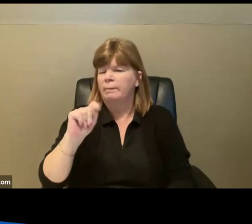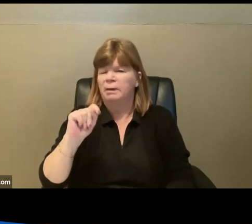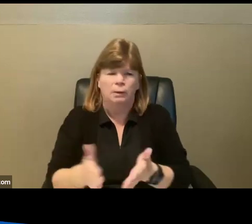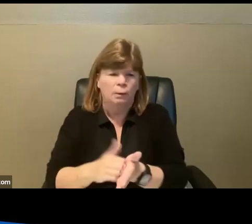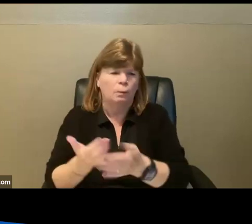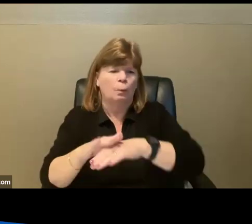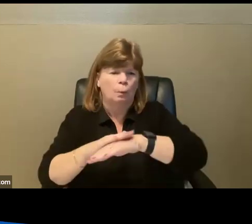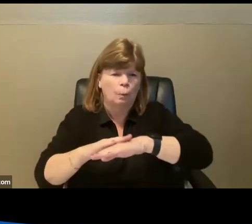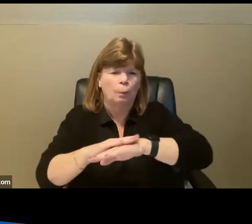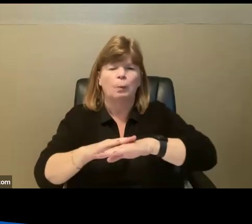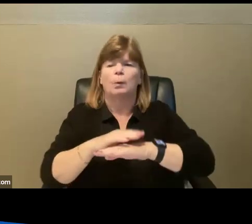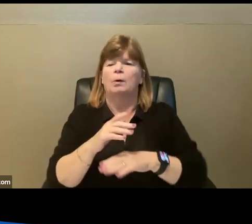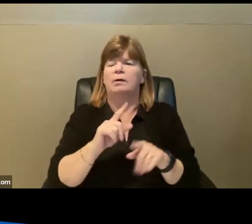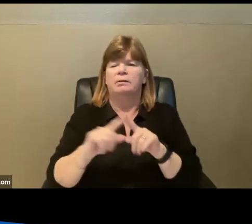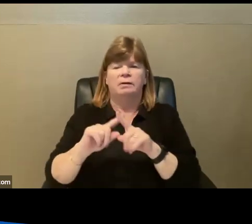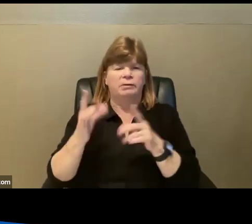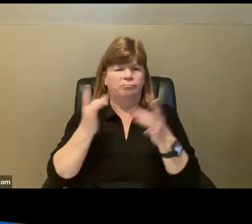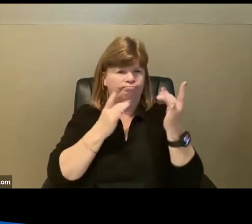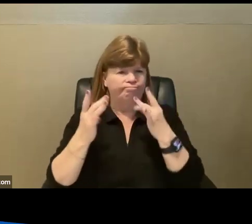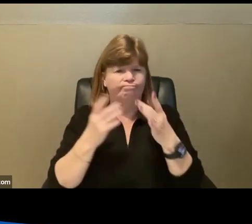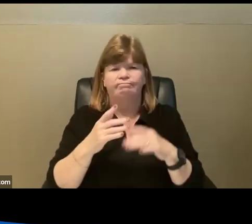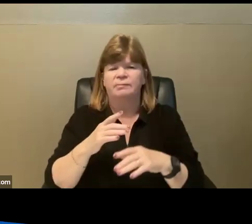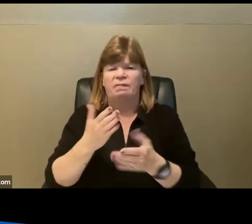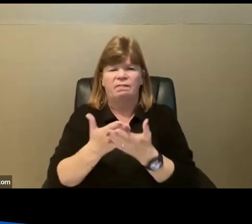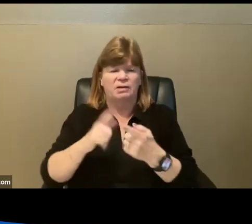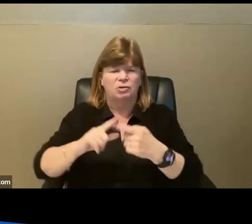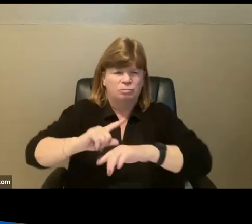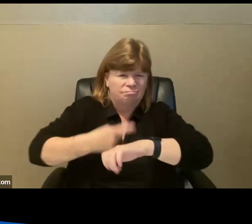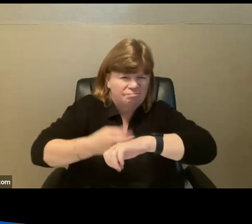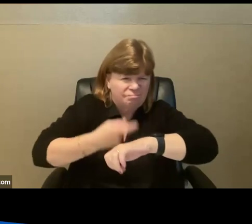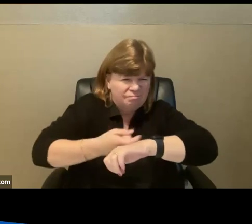Hay cosas para sacar los residuos de la herida. Hay todo tipo de tratamientos.